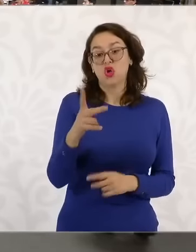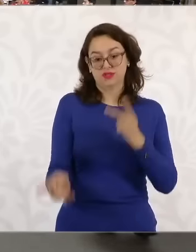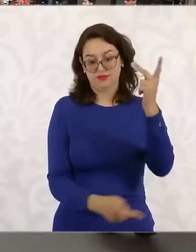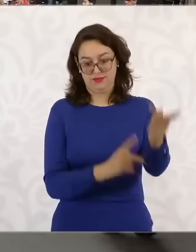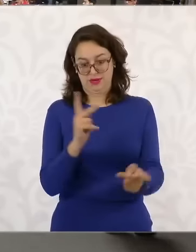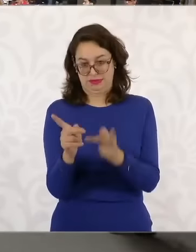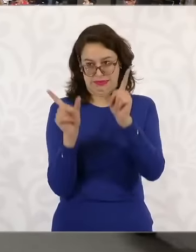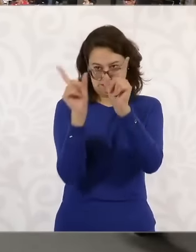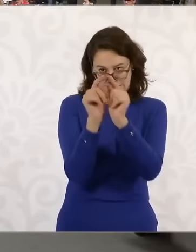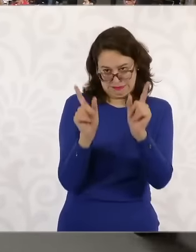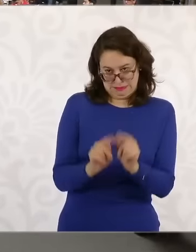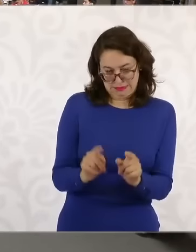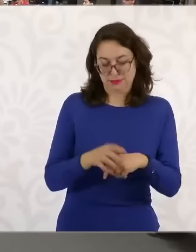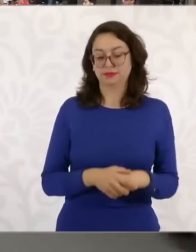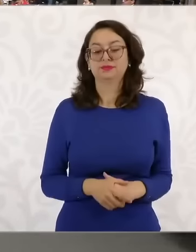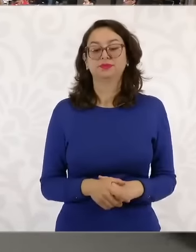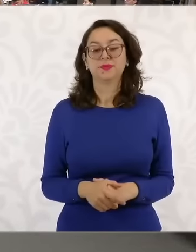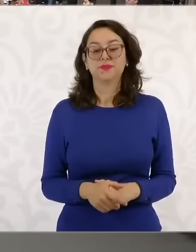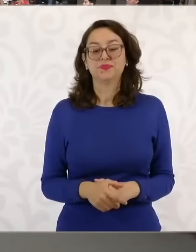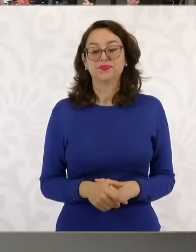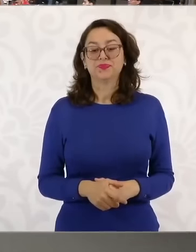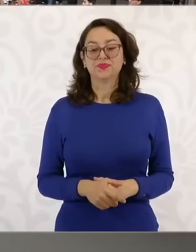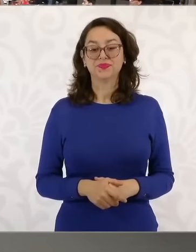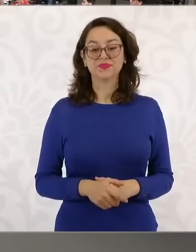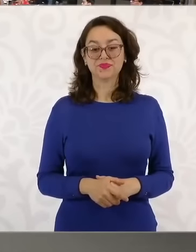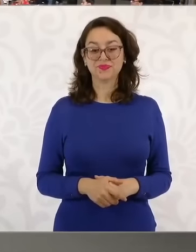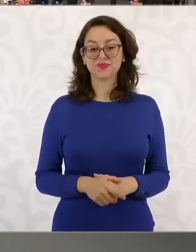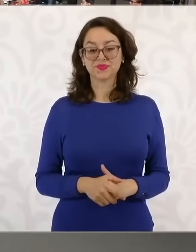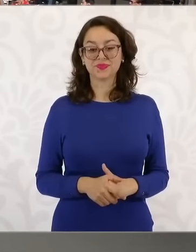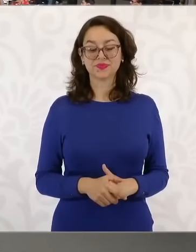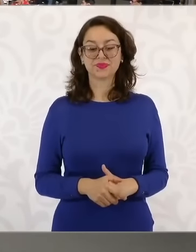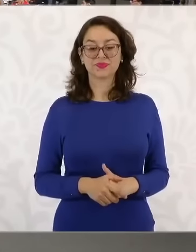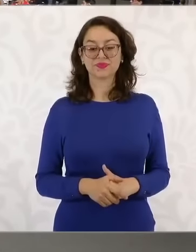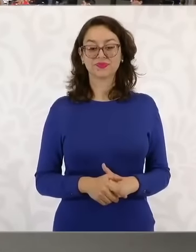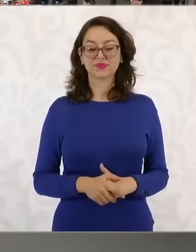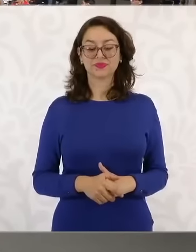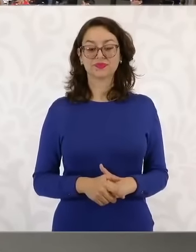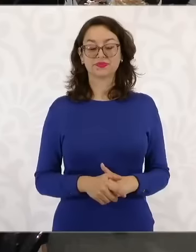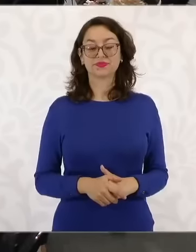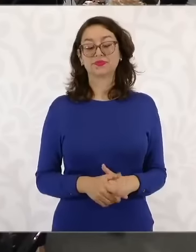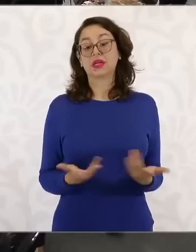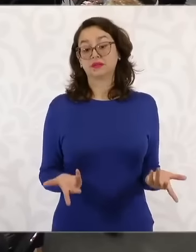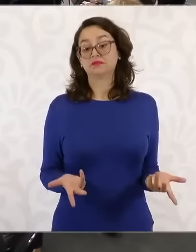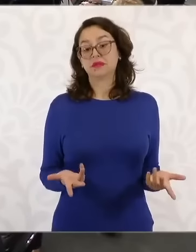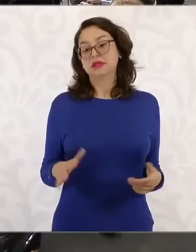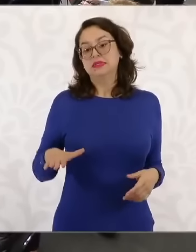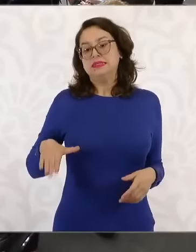eh desde hace buenos días, bueno, se ha dado a conocer que el PRI y el PAN pues ya prácticamente